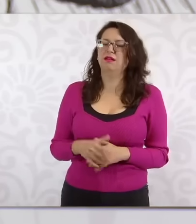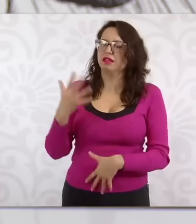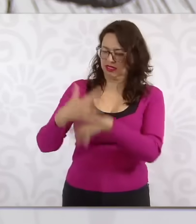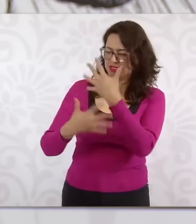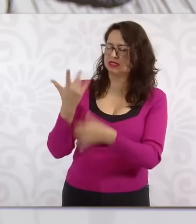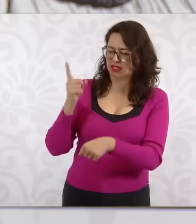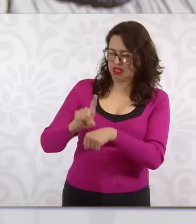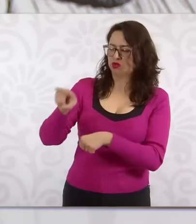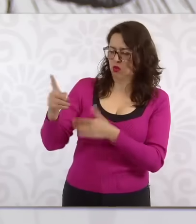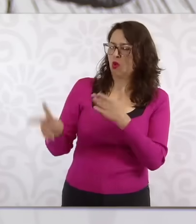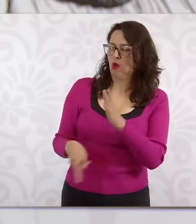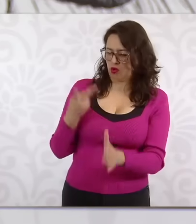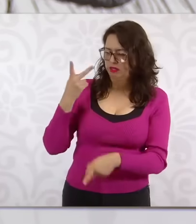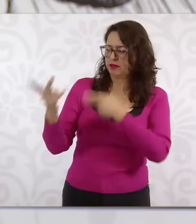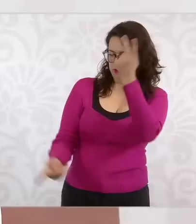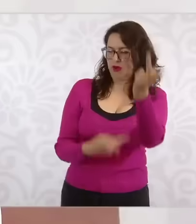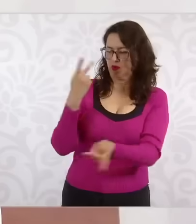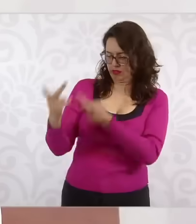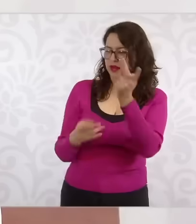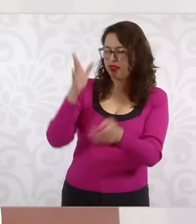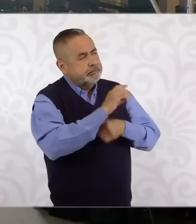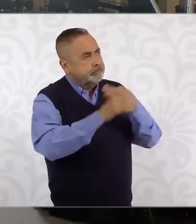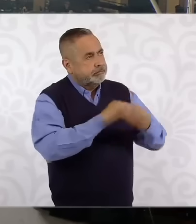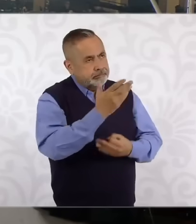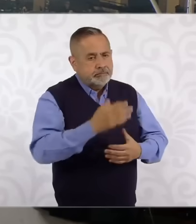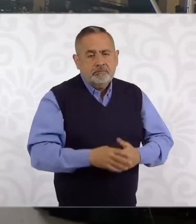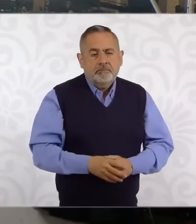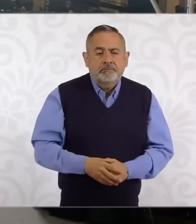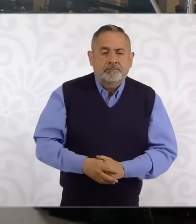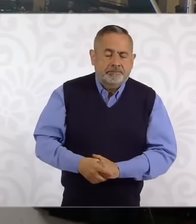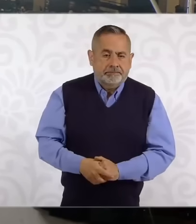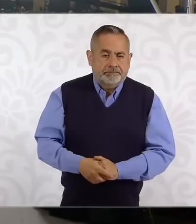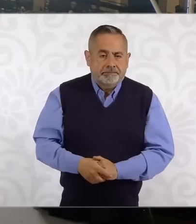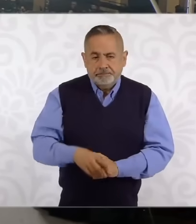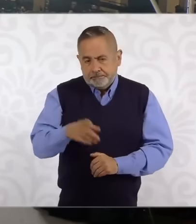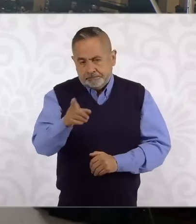días para que los compañeros puedan seguir hablando, por favor? Bueno, vamos por acá,